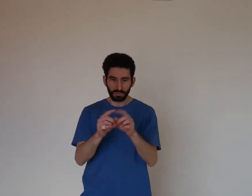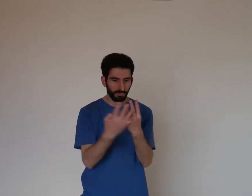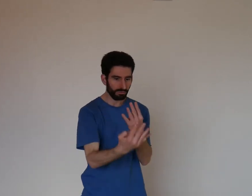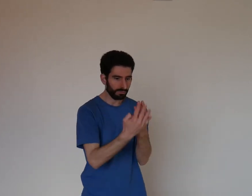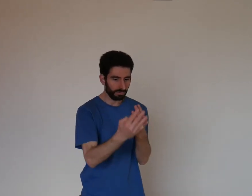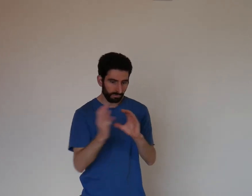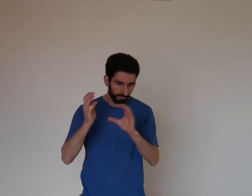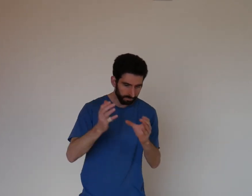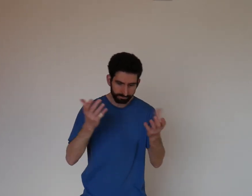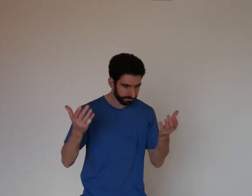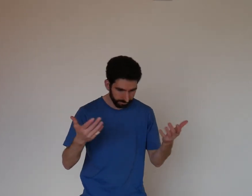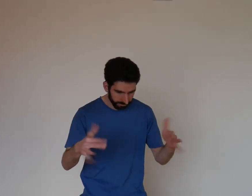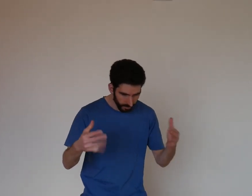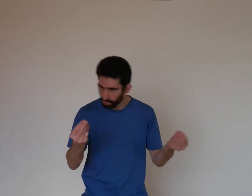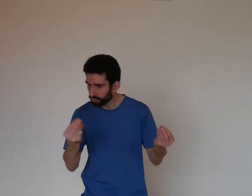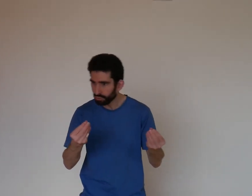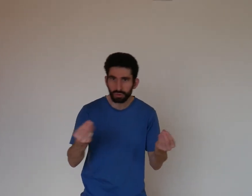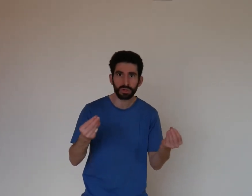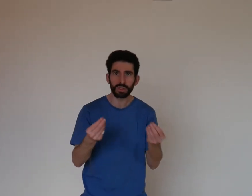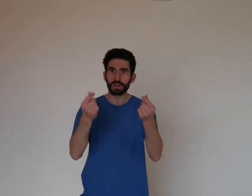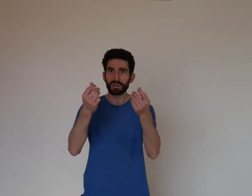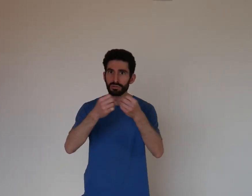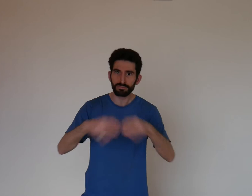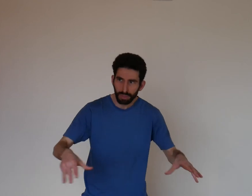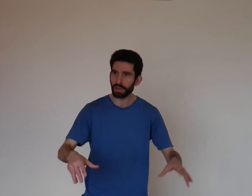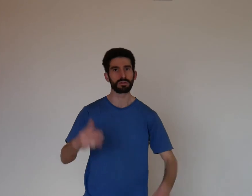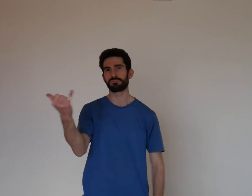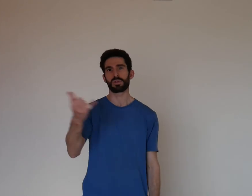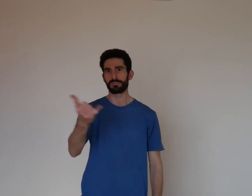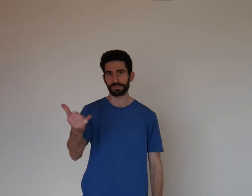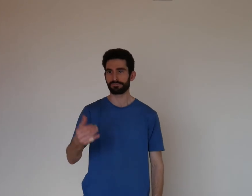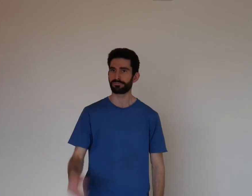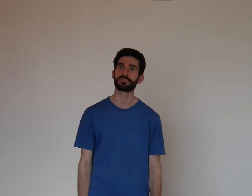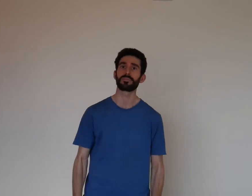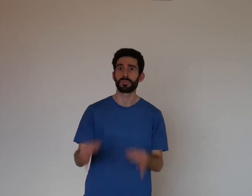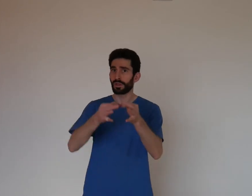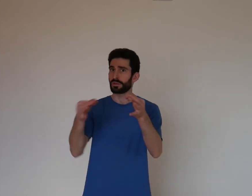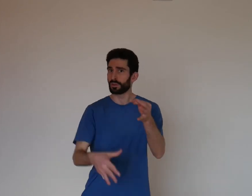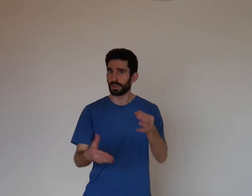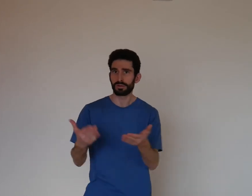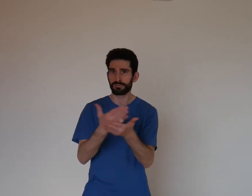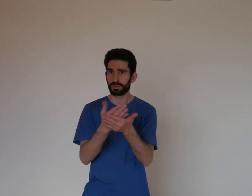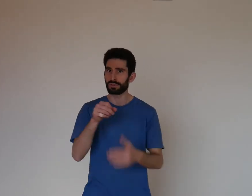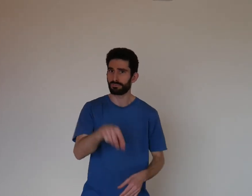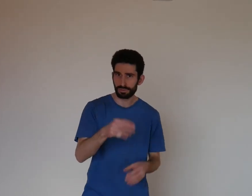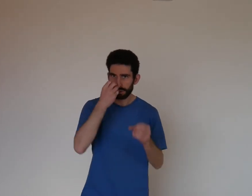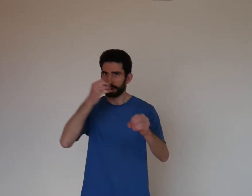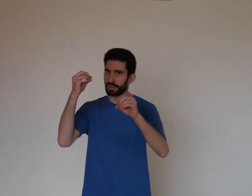Sans compter le contenu qui n'allait plus sur les champs. De l'argent était perdu. Résultat ? Ce projet a été abandonné.